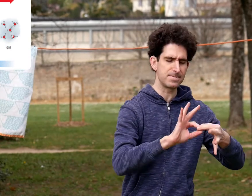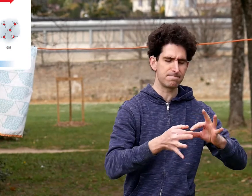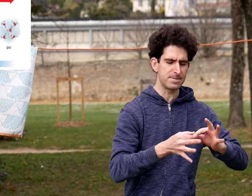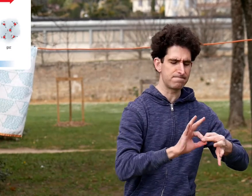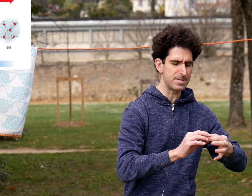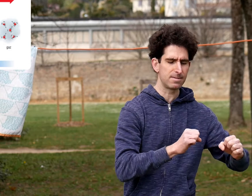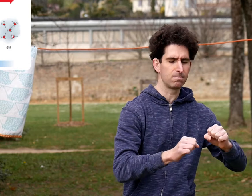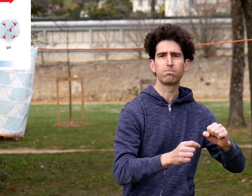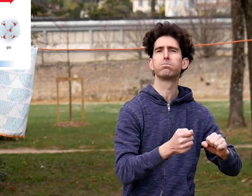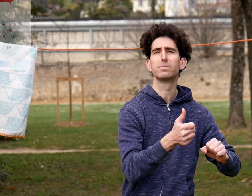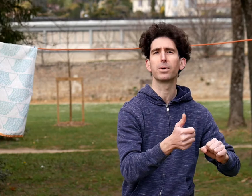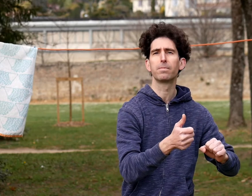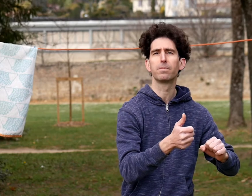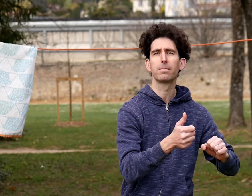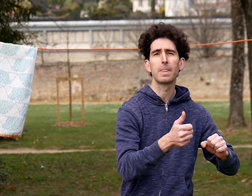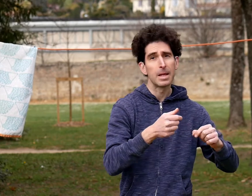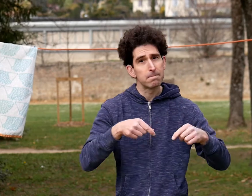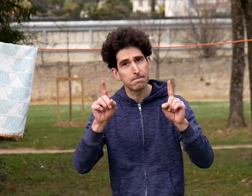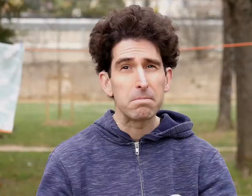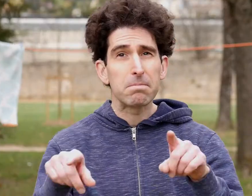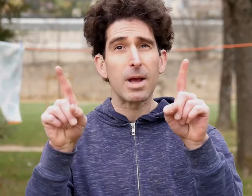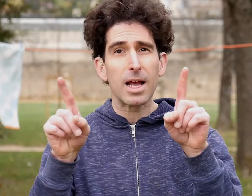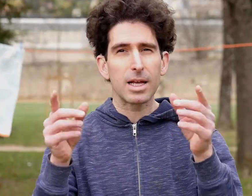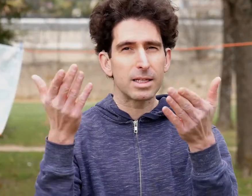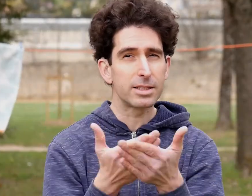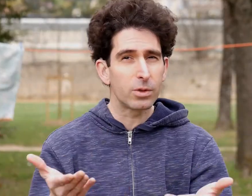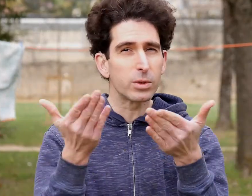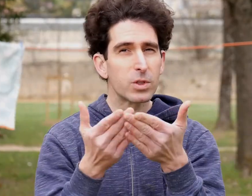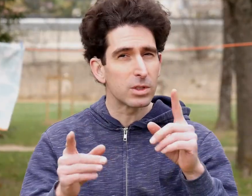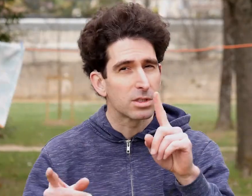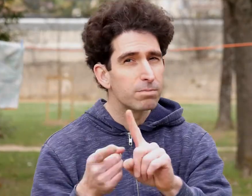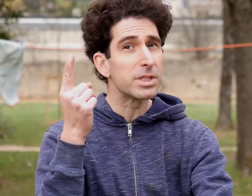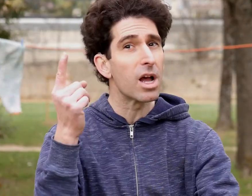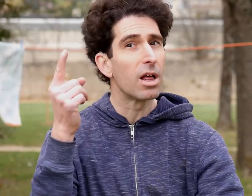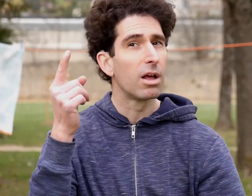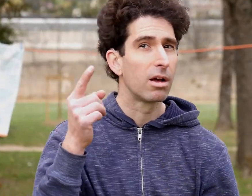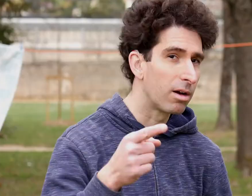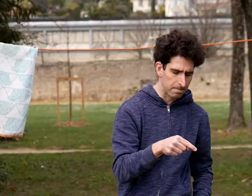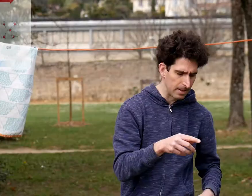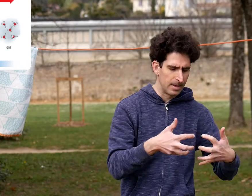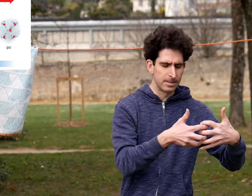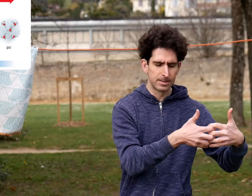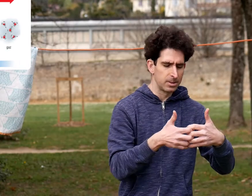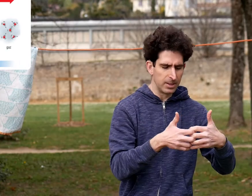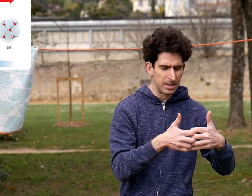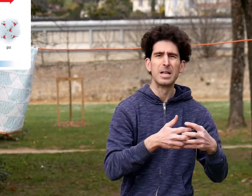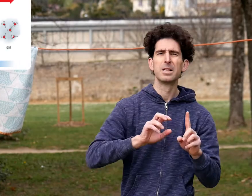fortement liées et bougent peu. Mais, il existe une situation spéciale. Pour l'eau solide,